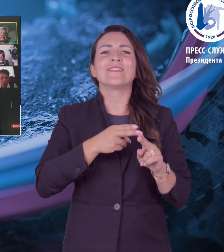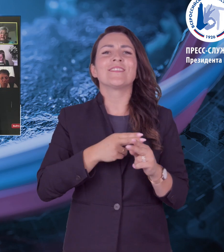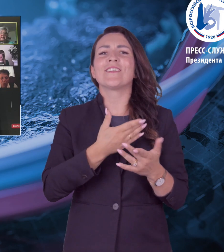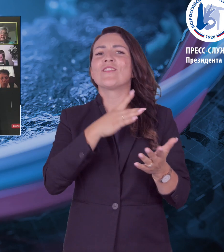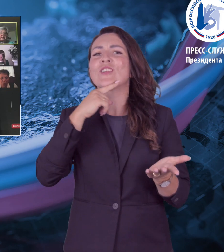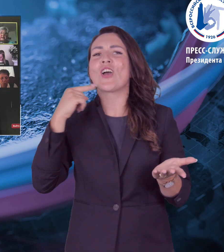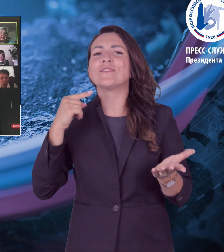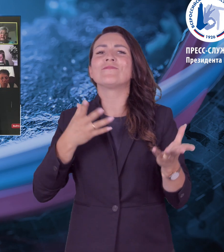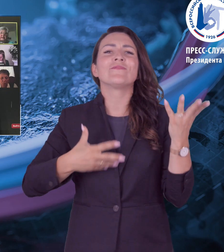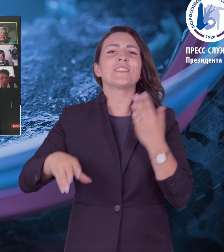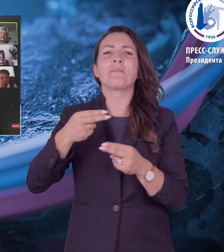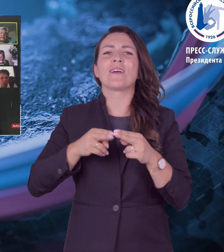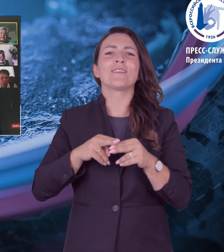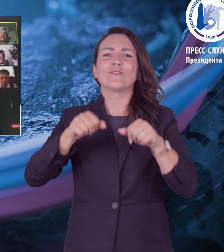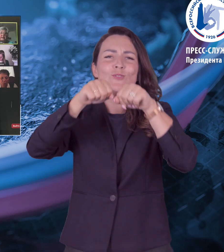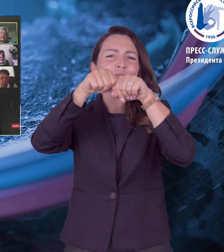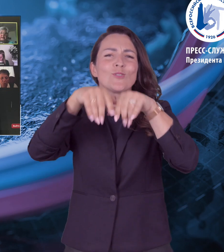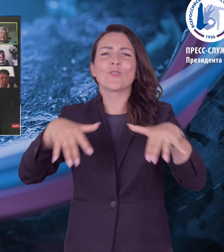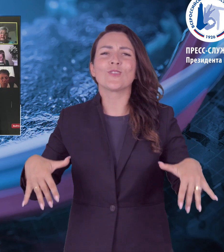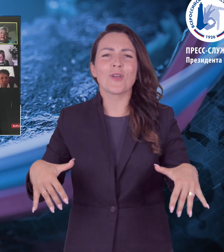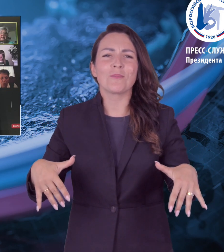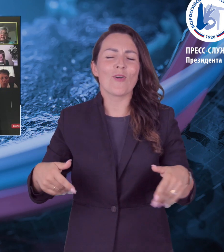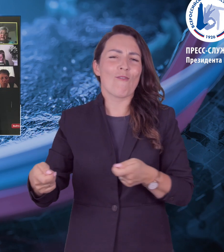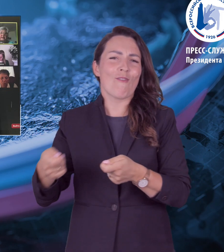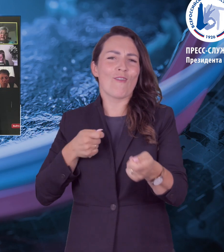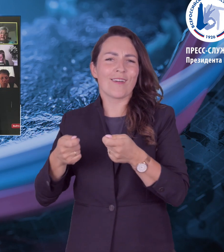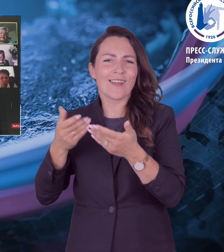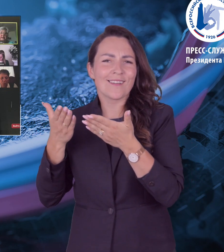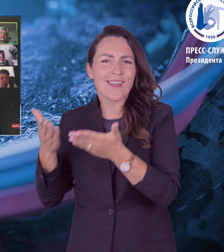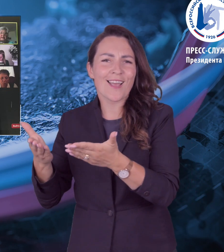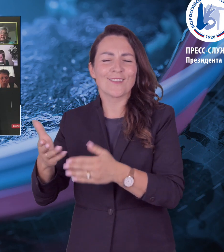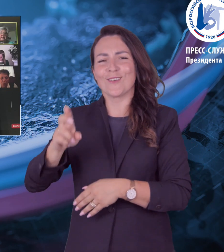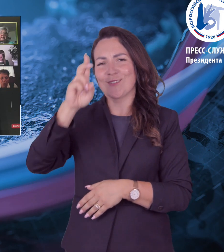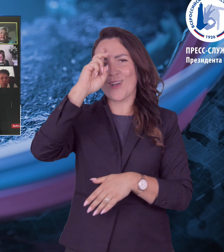всеми структурами – и органами исполнительной власти,